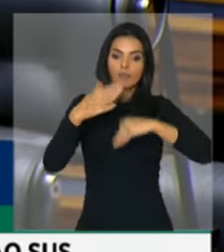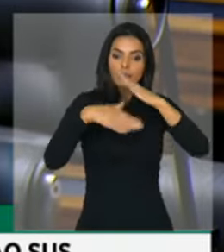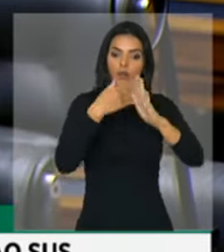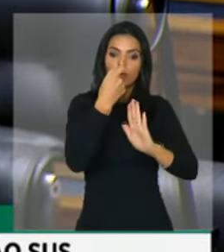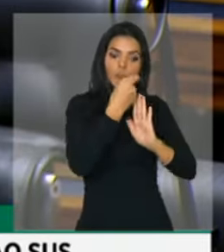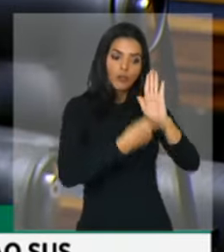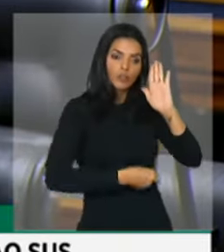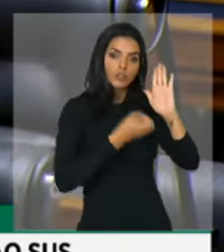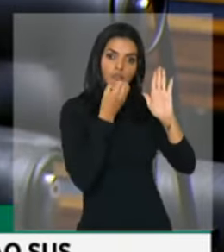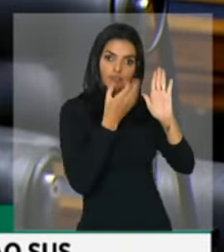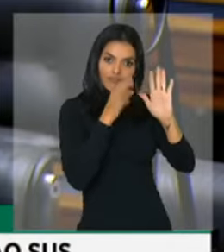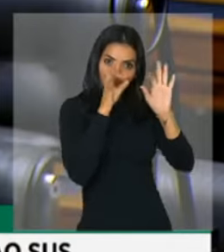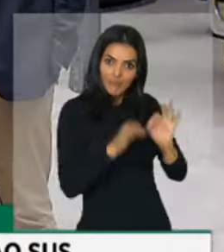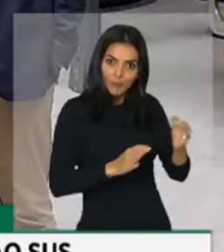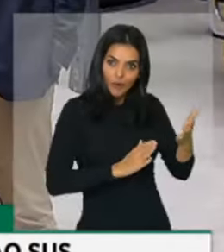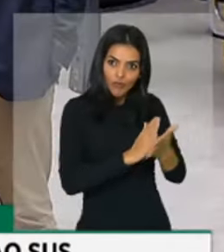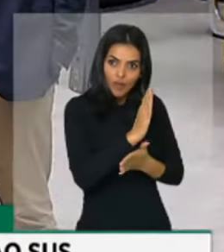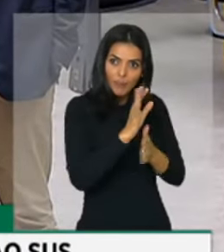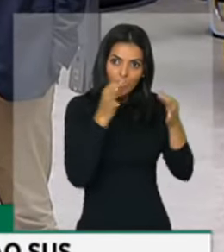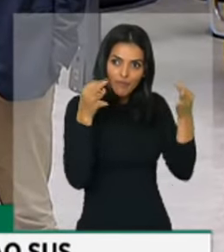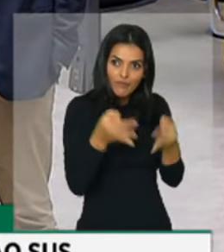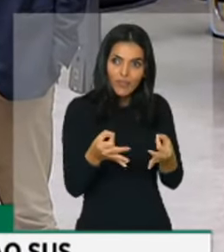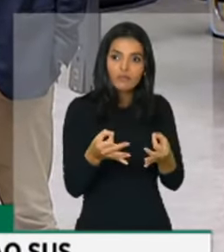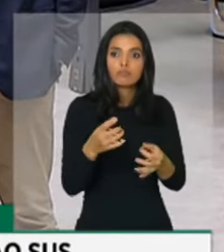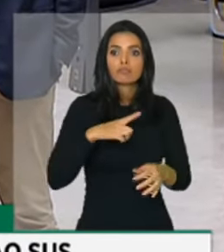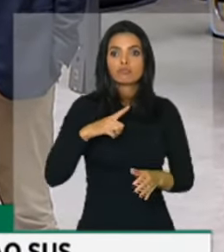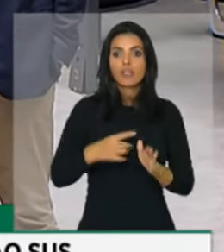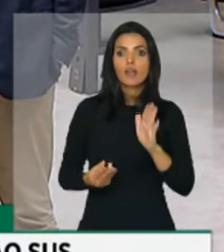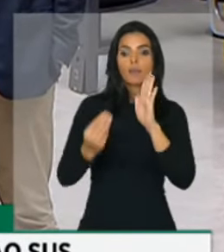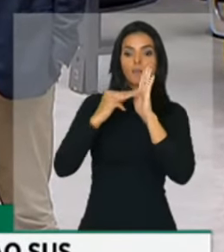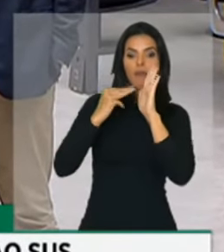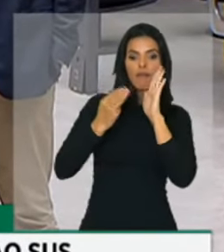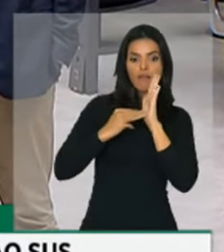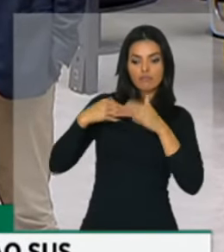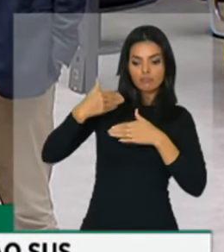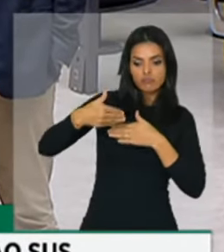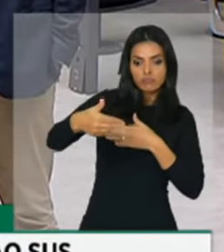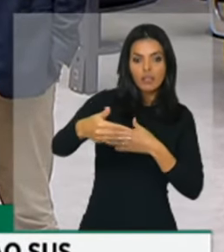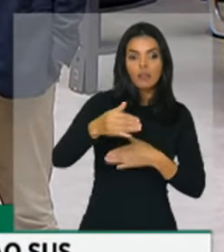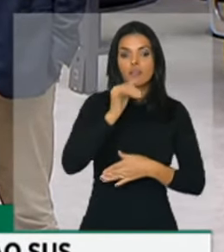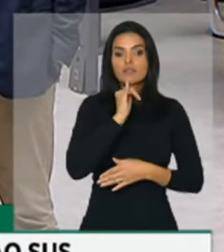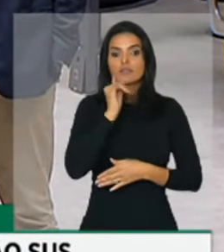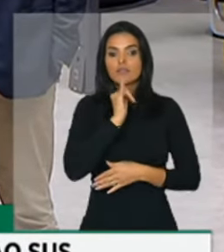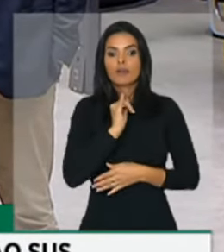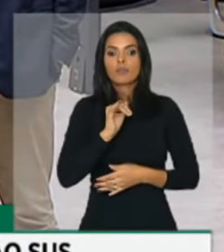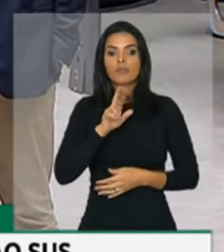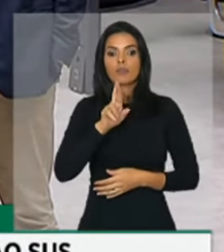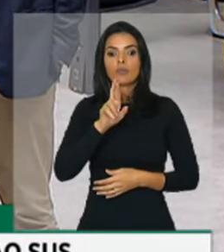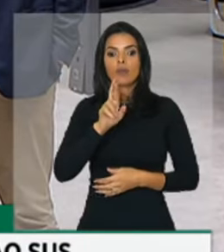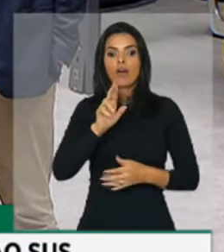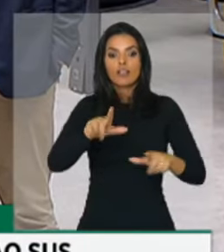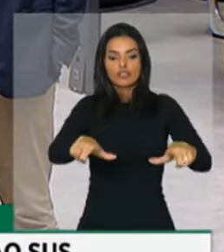SAIR REDONDO. AQUI, E EM OUTRAS EMENDAS SUBSECO ENTES QUE TRATAM DE REVALIDAÇÃO DO DIPLOMA SEM O PROCESSO LEGAL